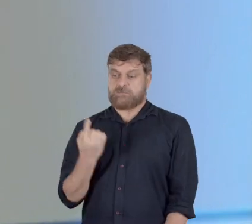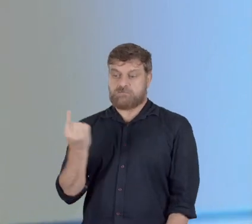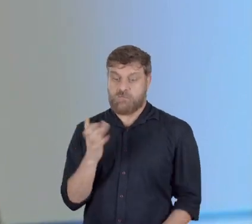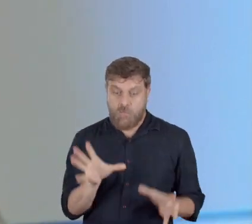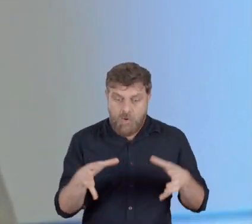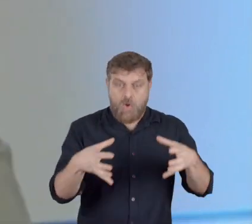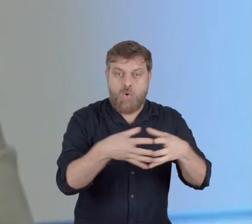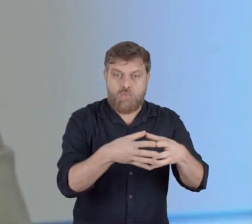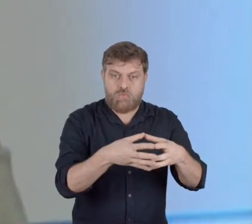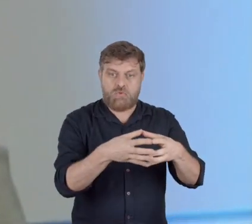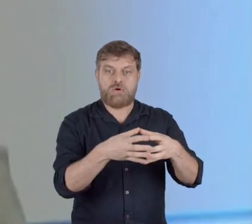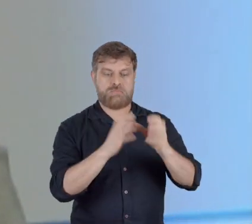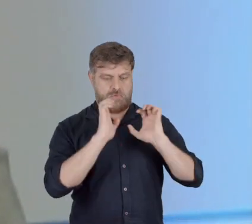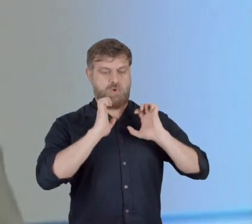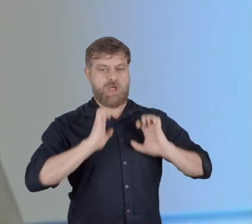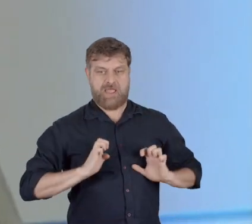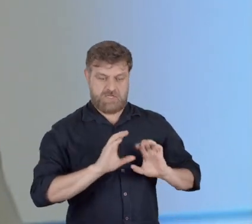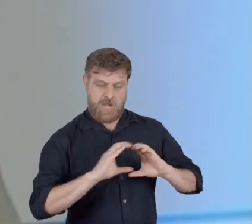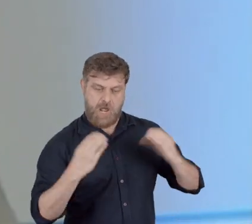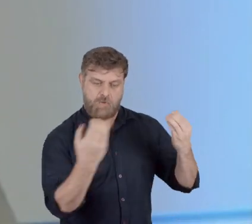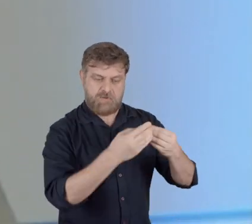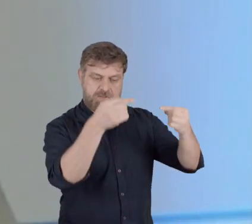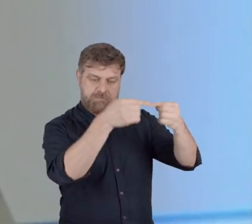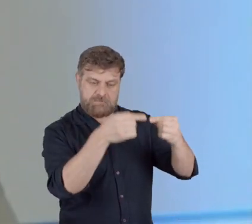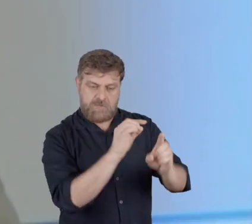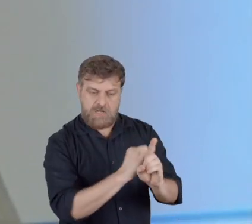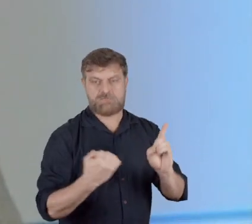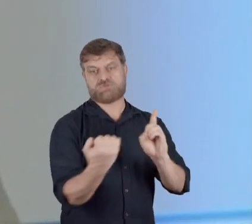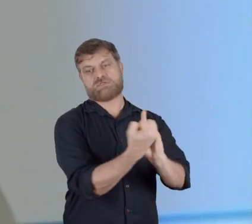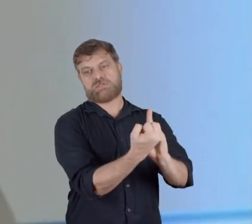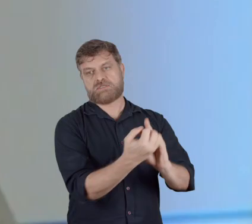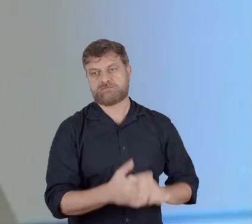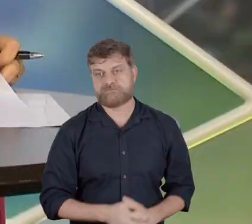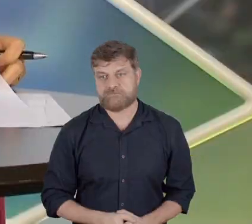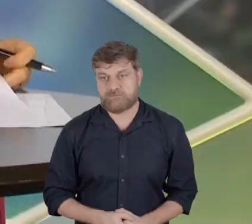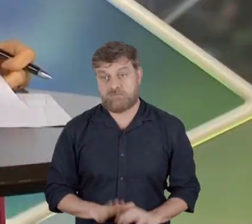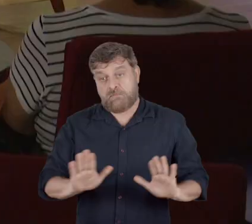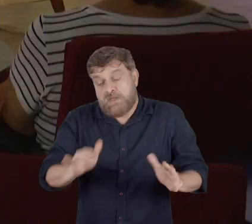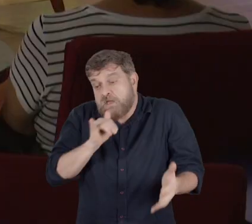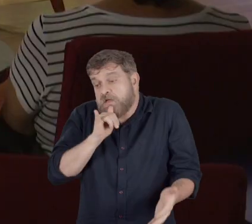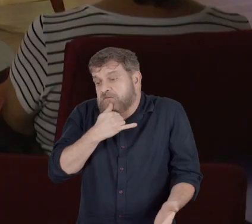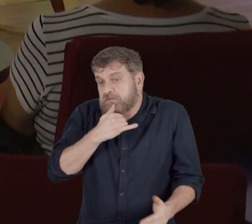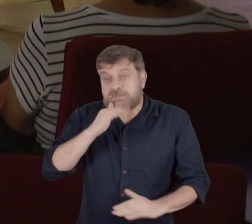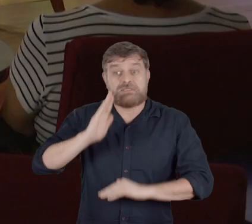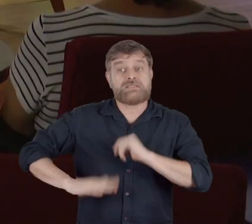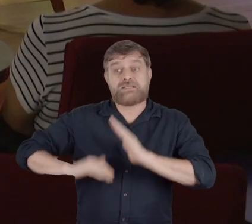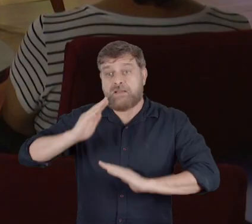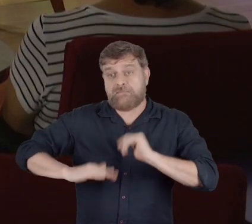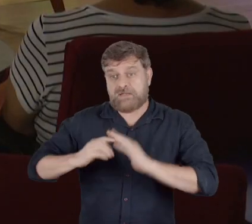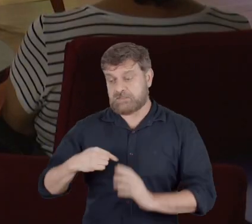a ética é sempre de um grupo, de uma comunidade, de uma sociedade. Porque embora infelizmente na prática